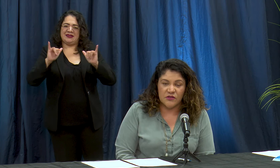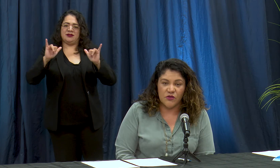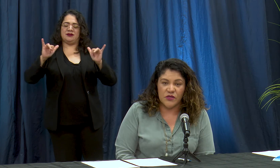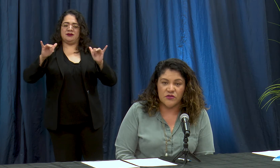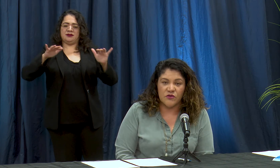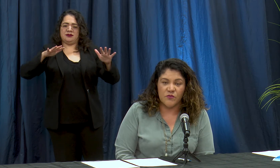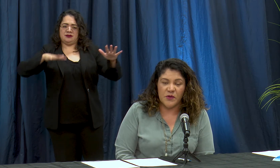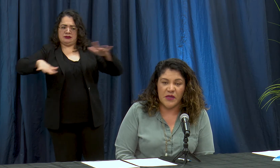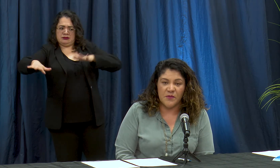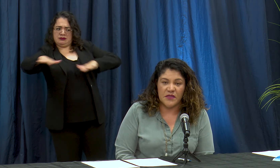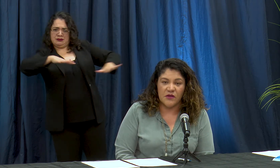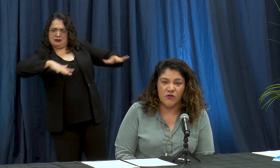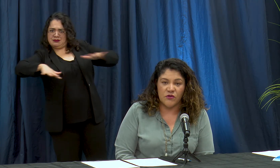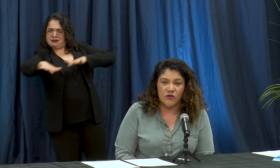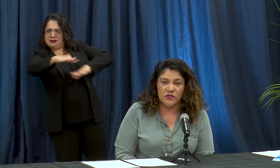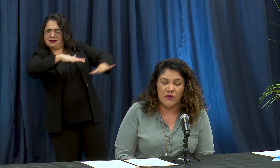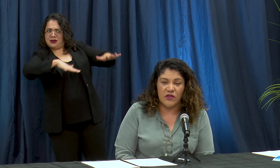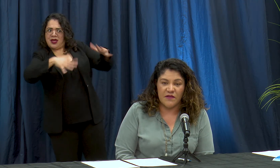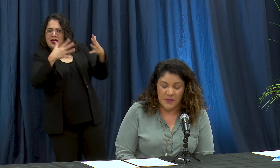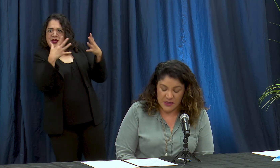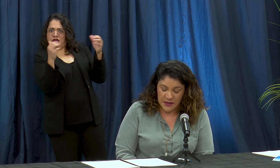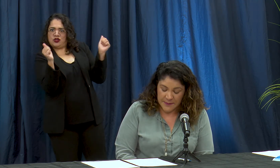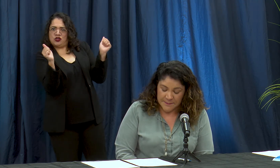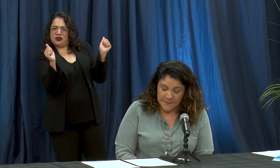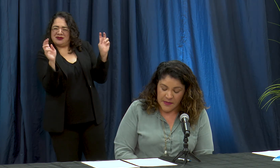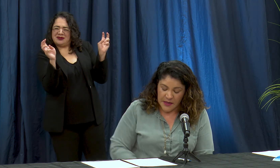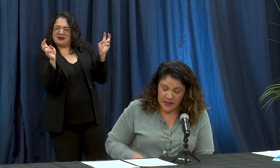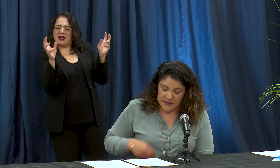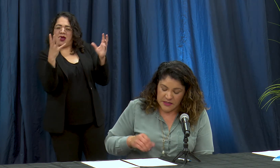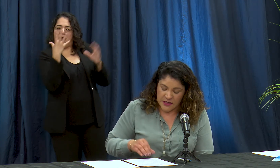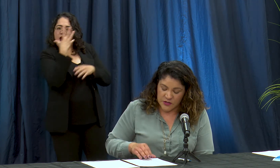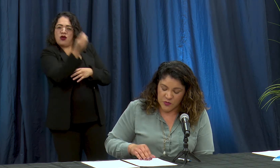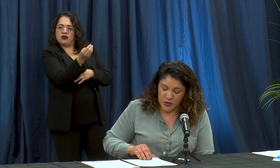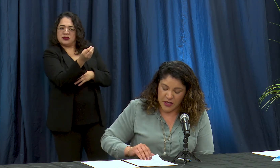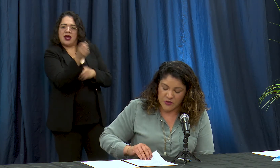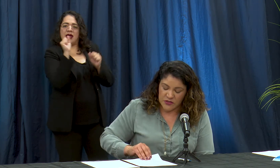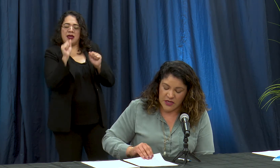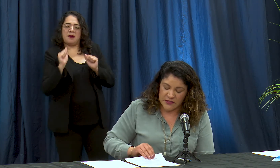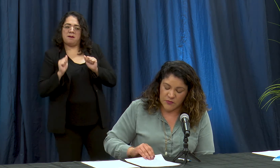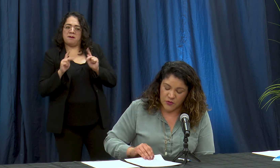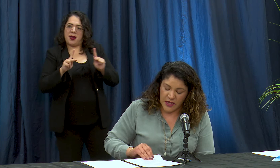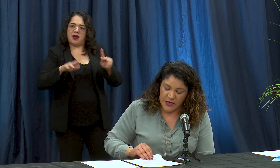todo ESO primera men take on saludable mint a este estos proyectos esta Mulan